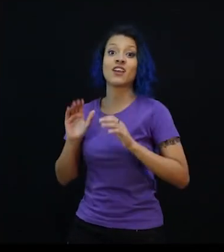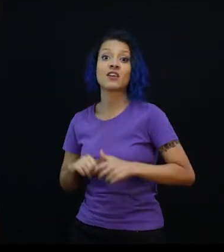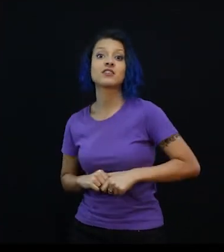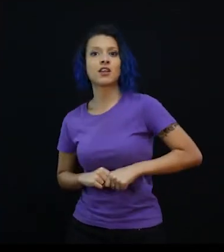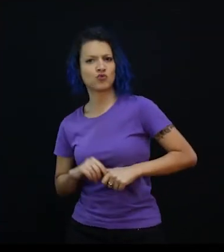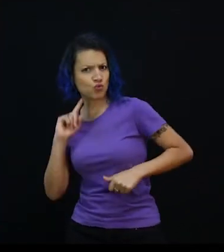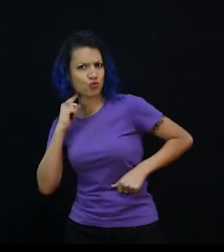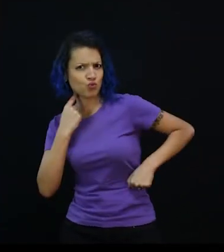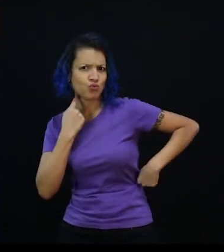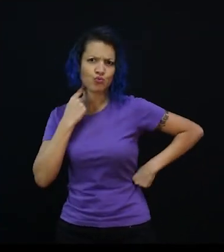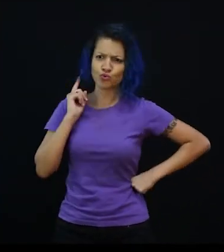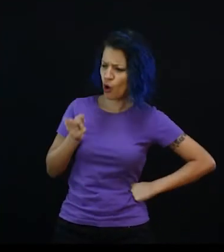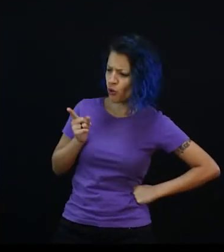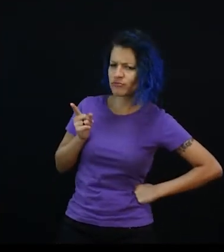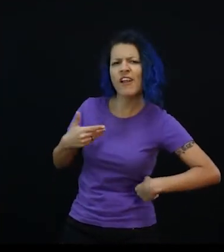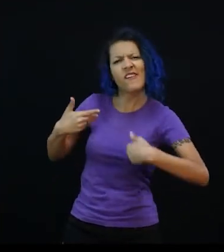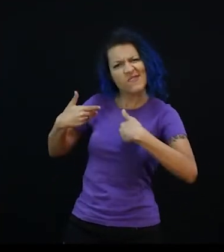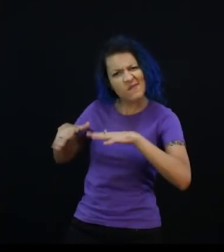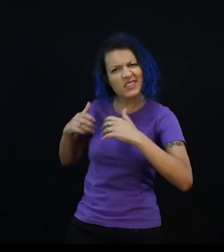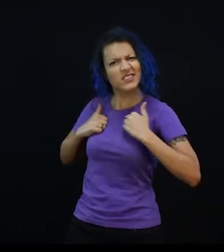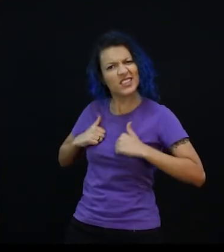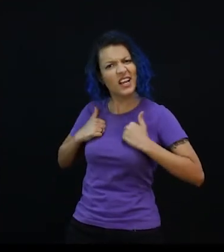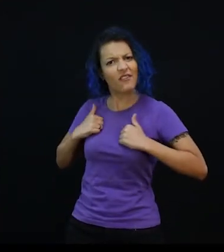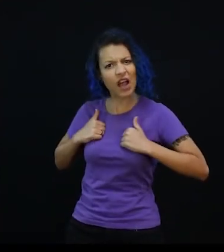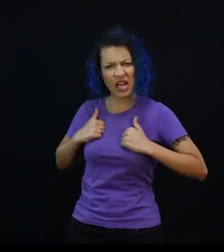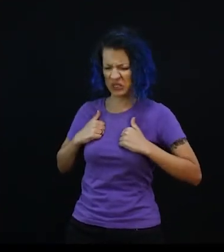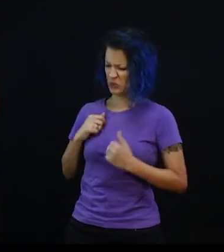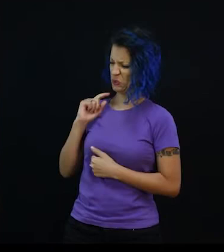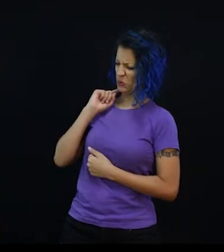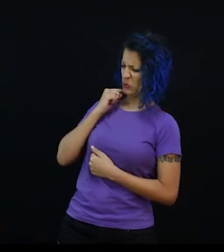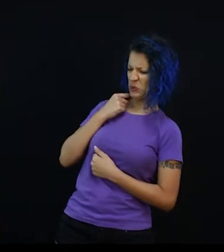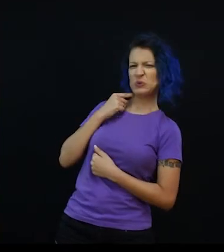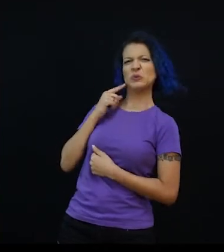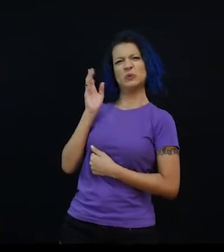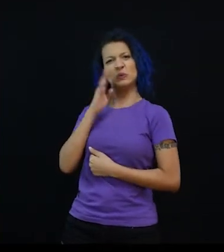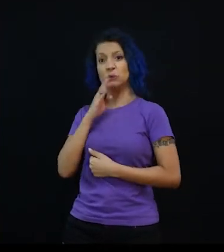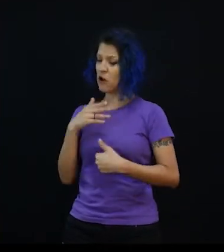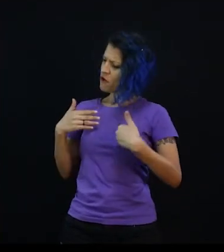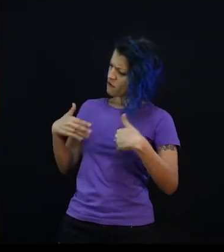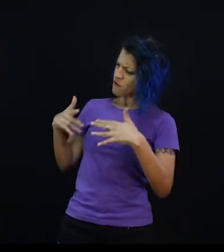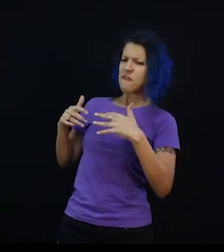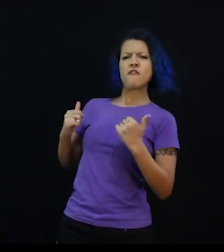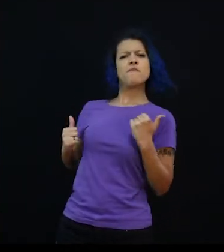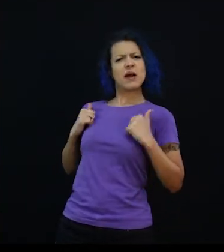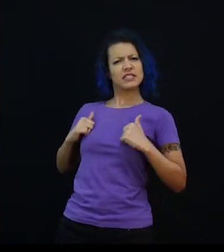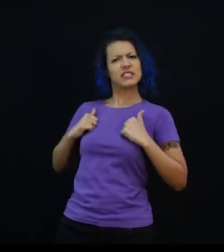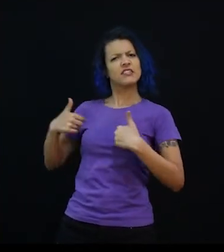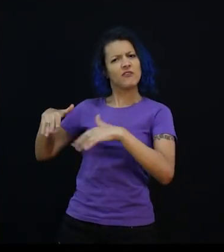Se está sujo, mande se lavar Se está sujo, mande se esfregar